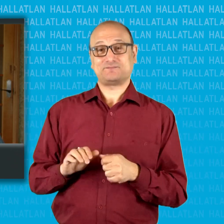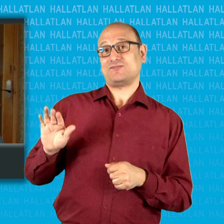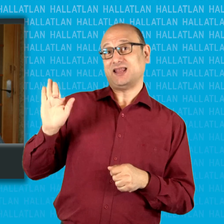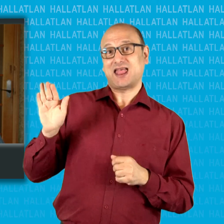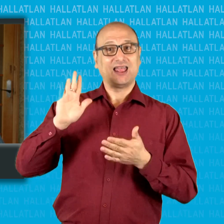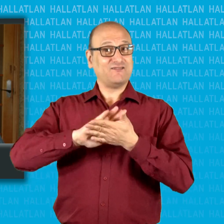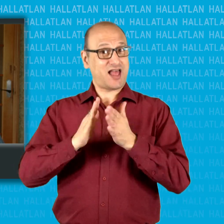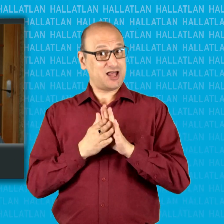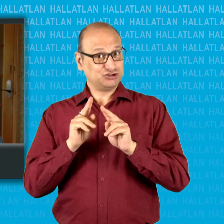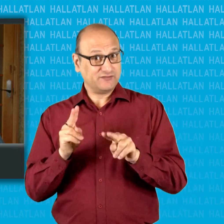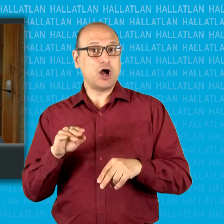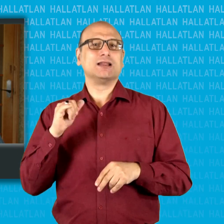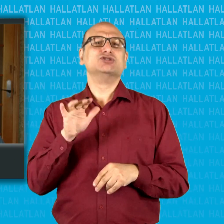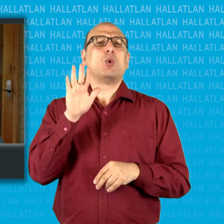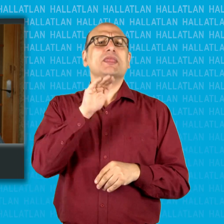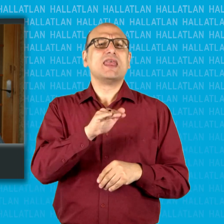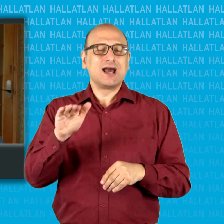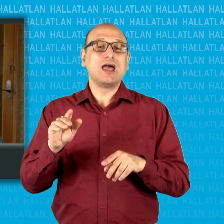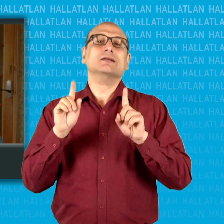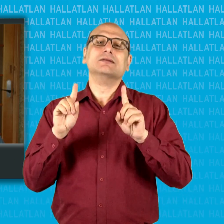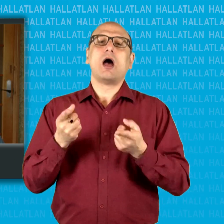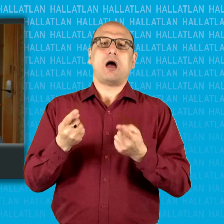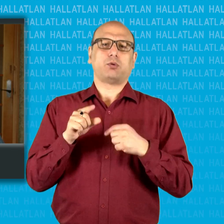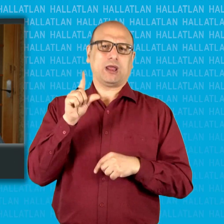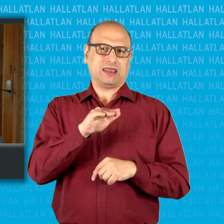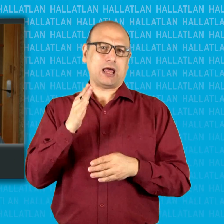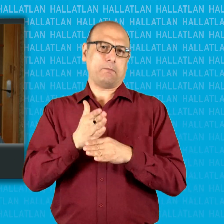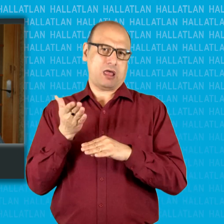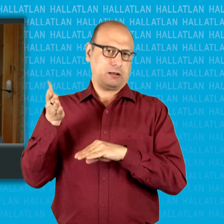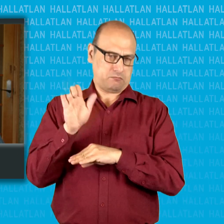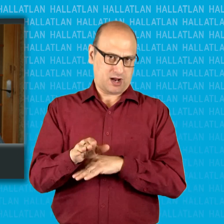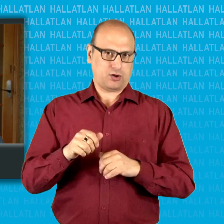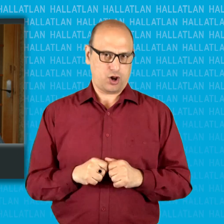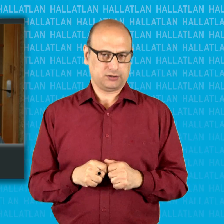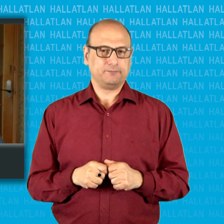Felesége és öt gyerekük közül kettő már nem él.